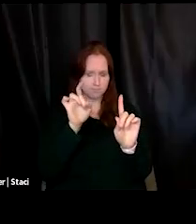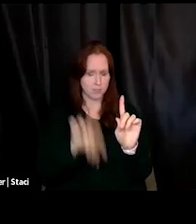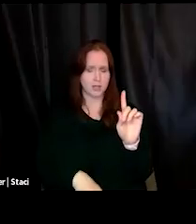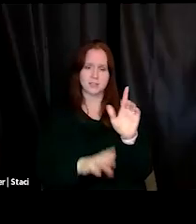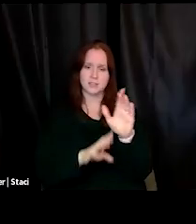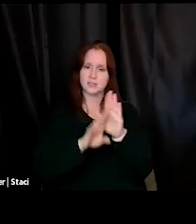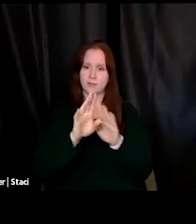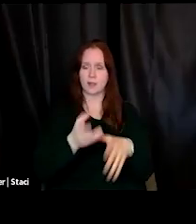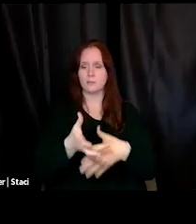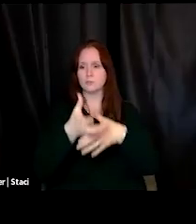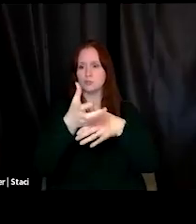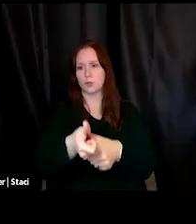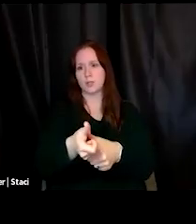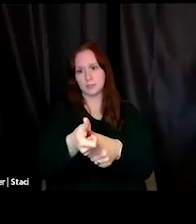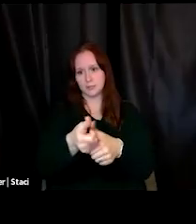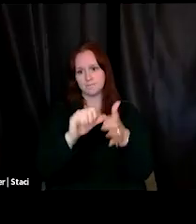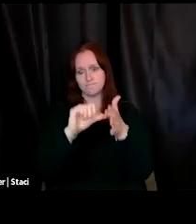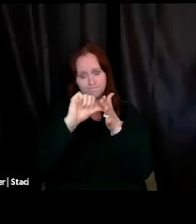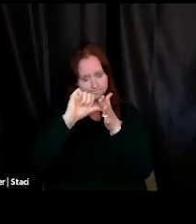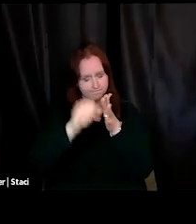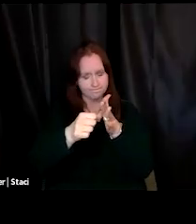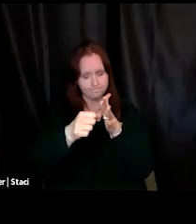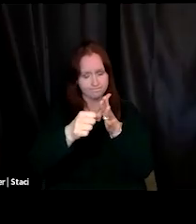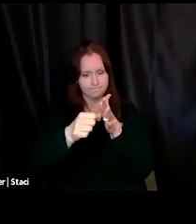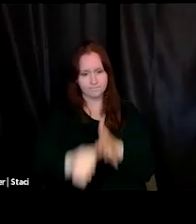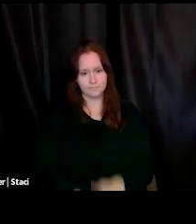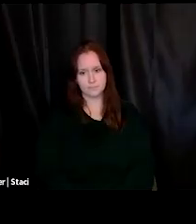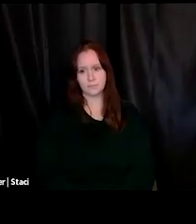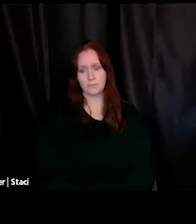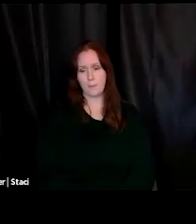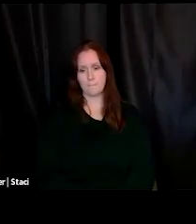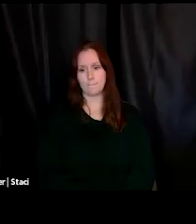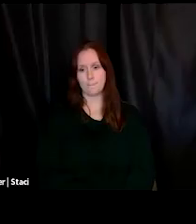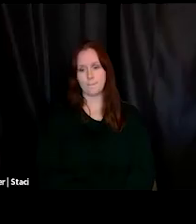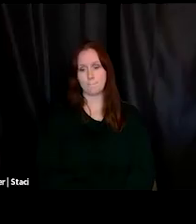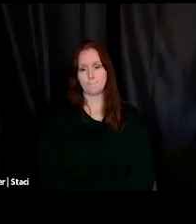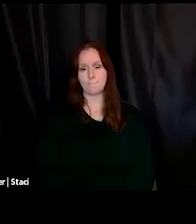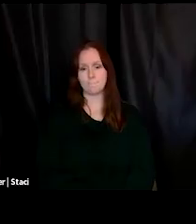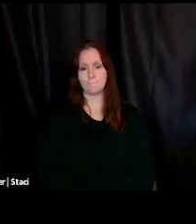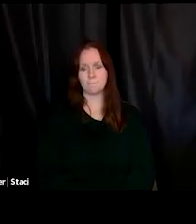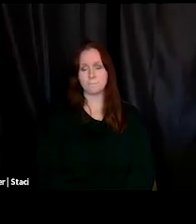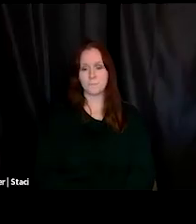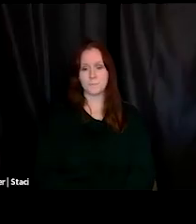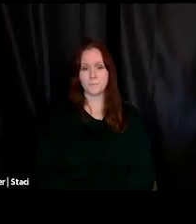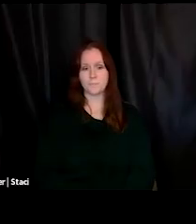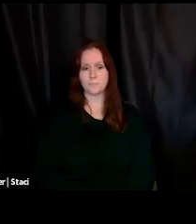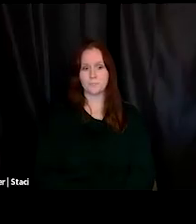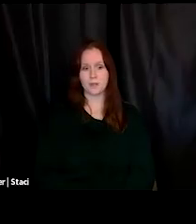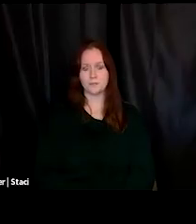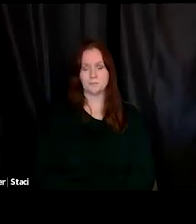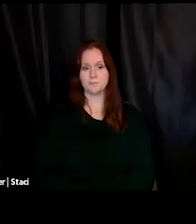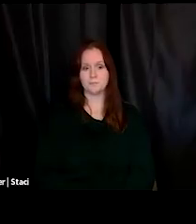el Diccionario de Títulos Ocupacionales en 1938. Sin embargo, el Departamento de Trabajo dejó de actualizar